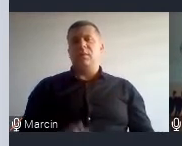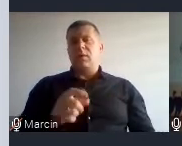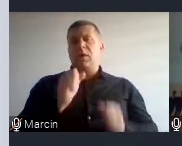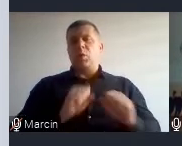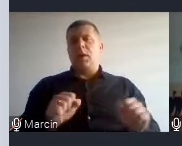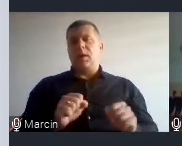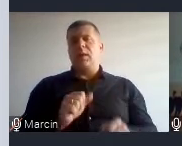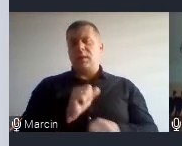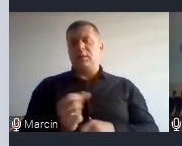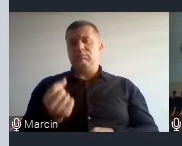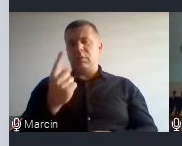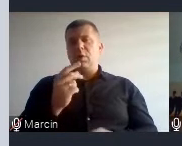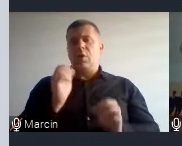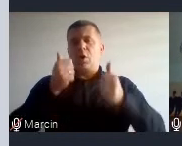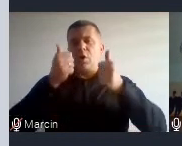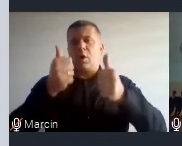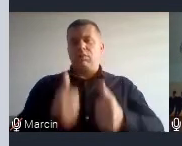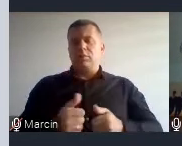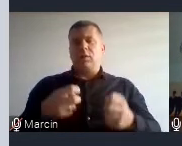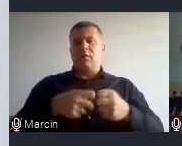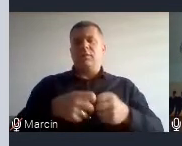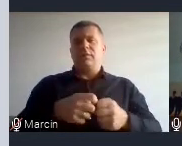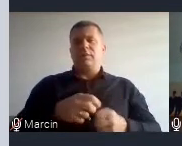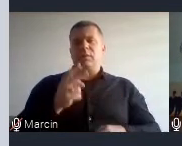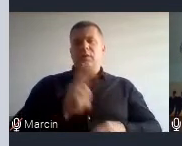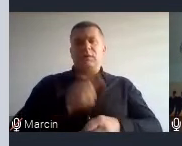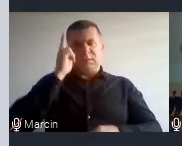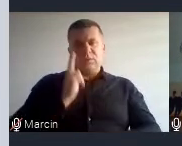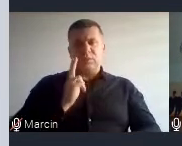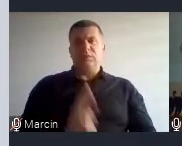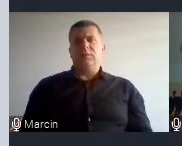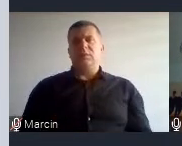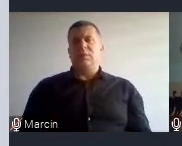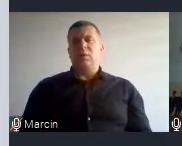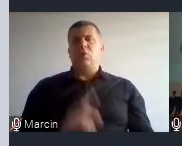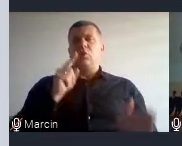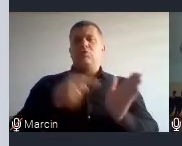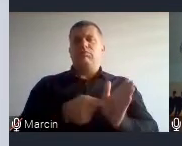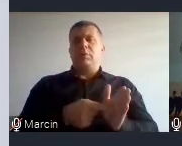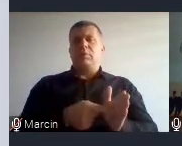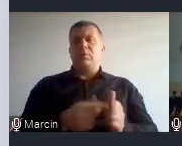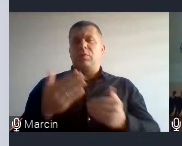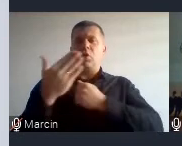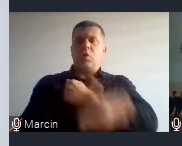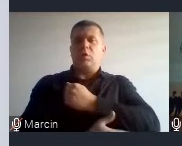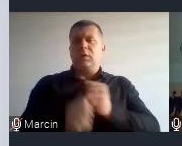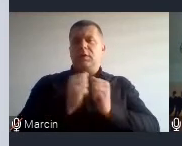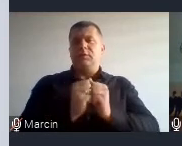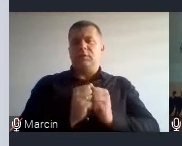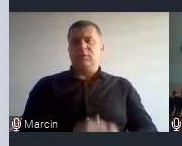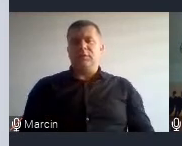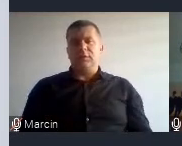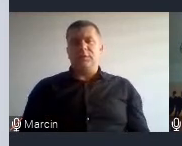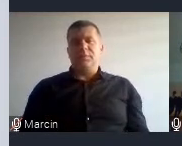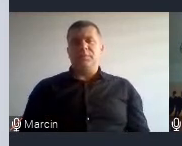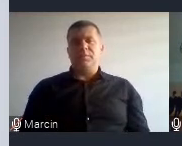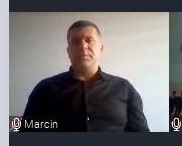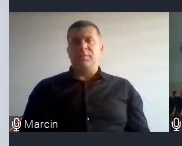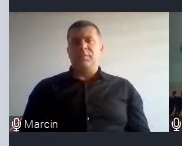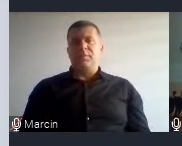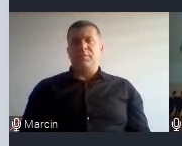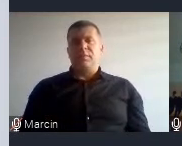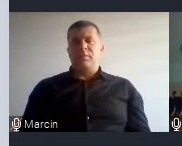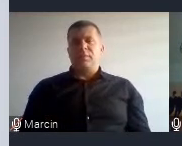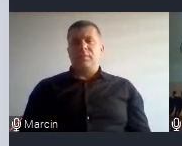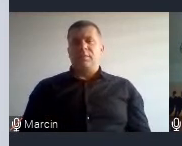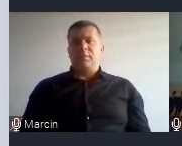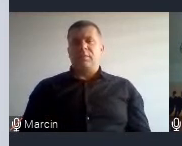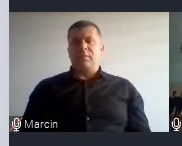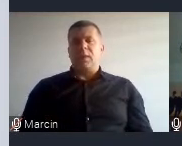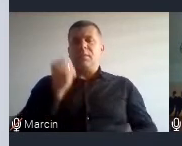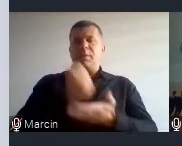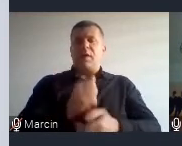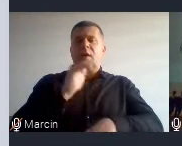Pojawia się taki komunikat na stronach instytucji się pojawił tak naprawdę to pod koniec września, w Prawie Zamówień Publicznych,